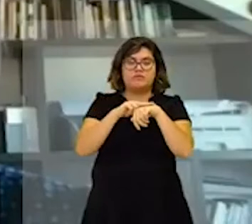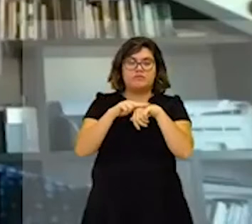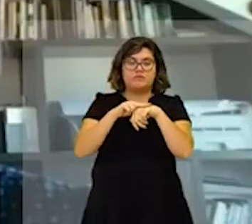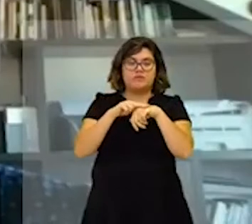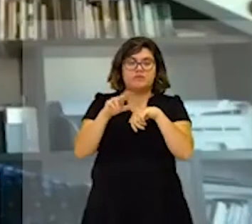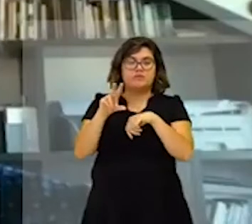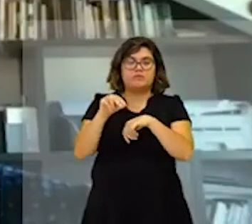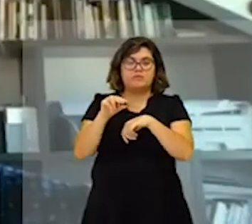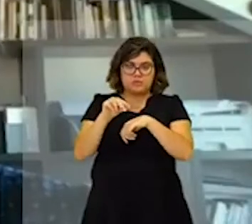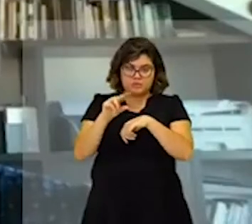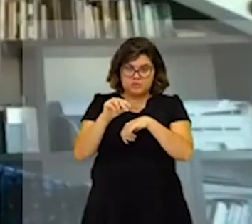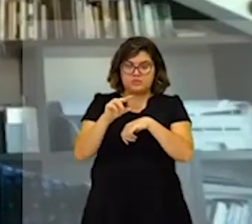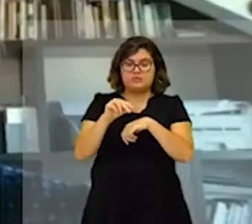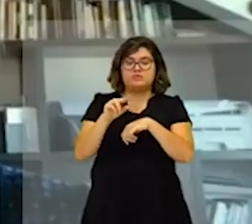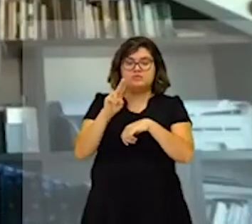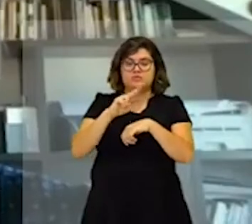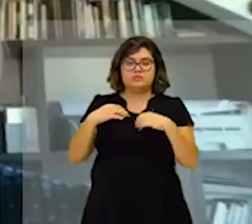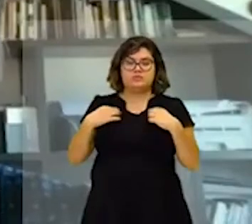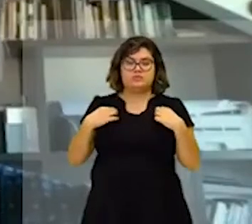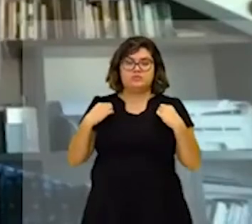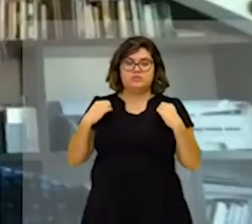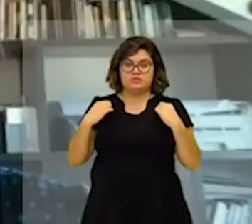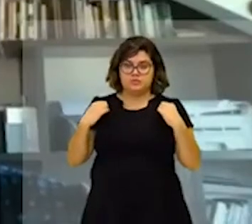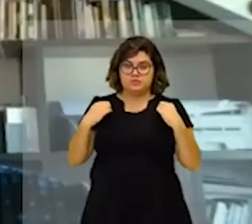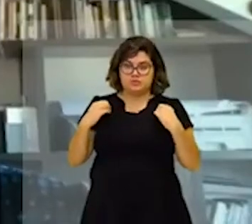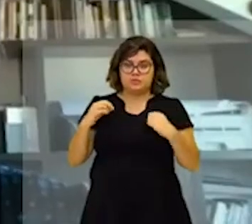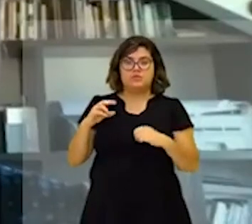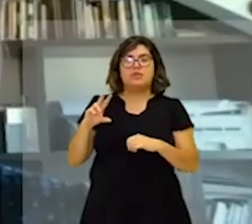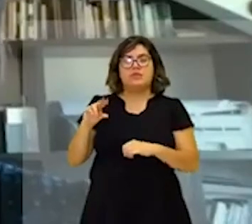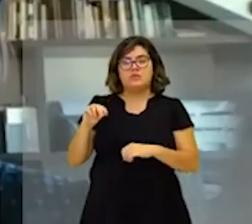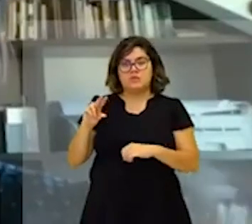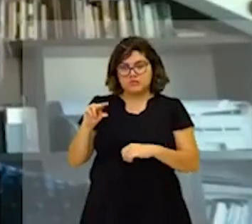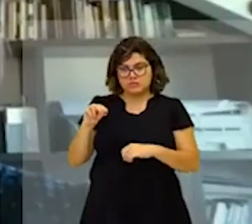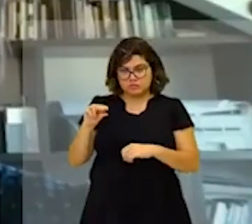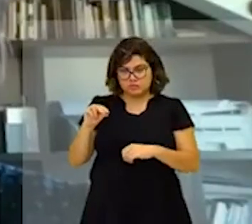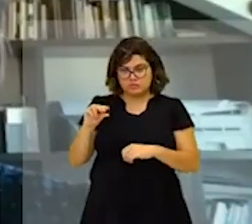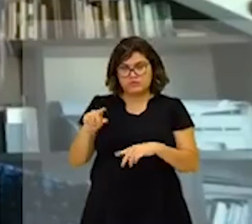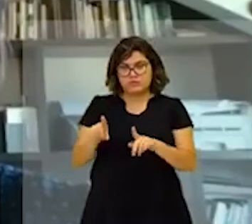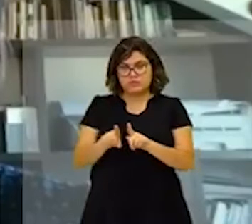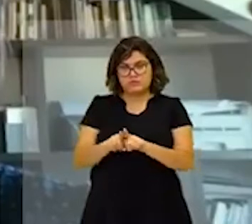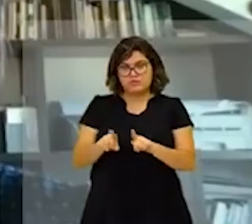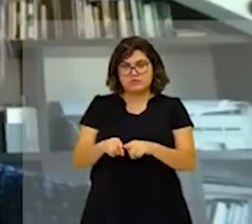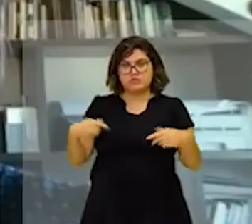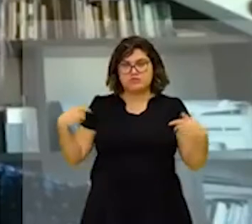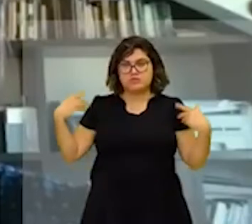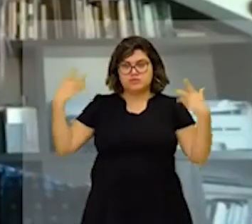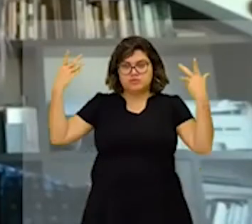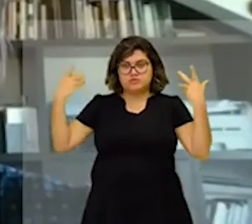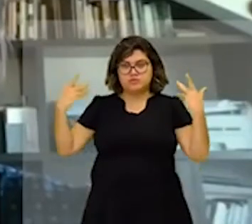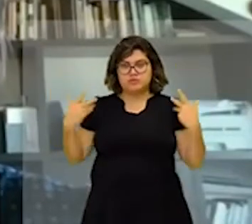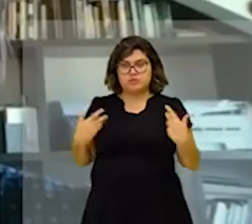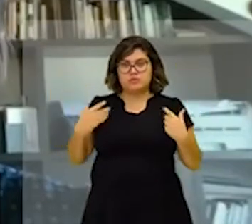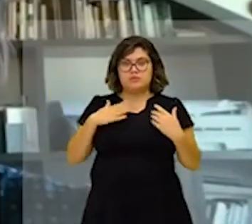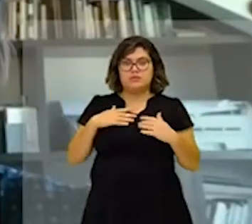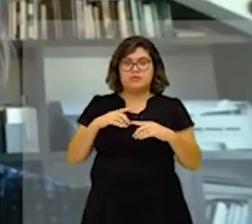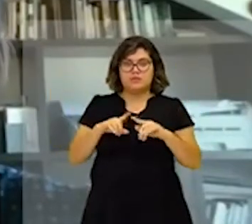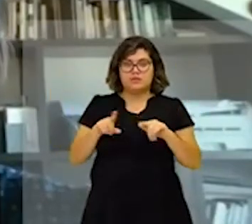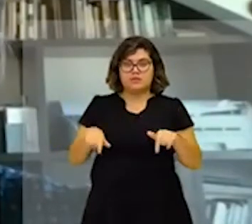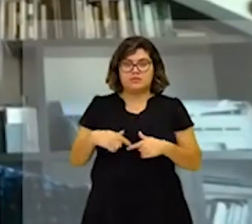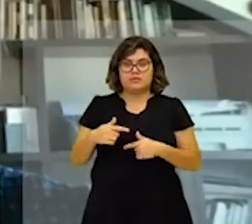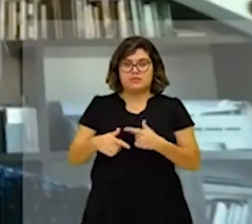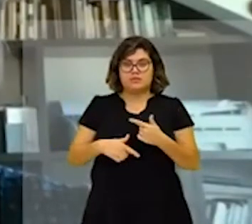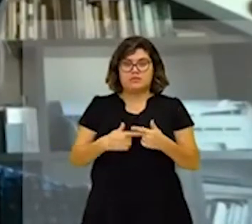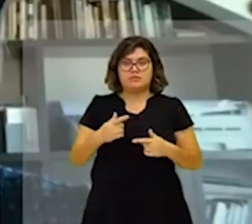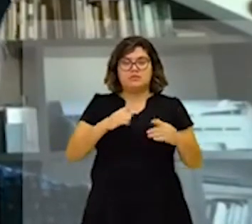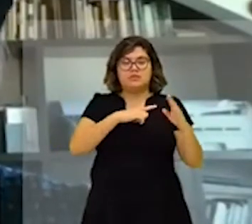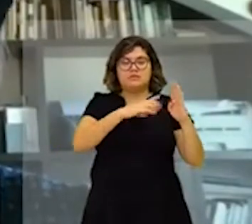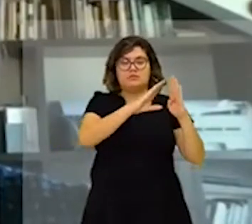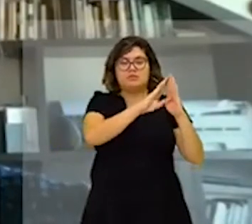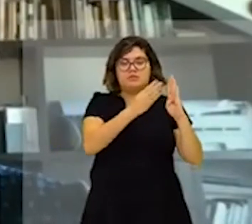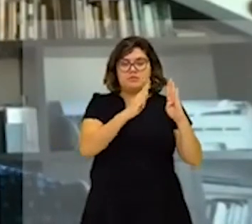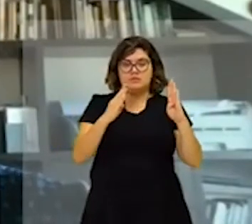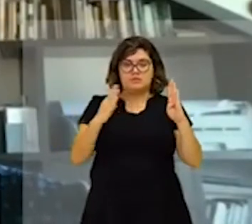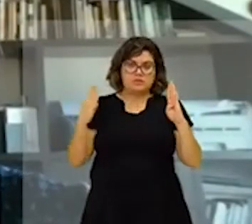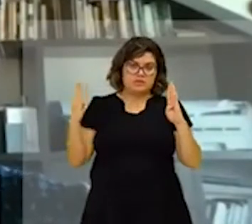um vestido de roupa azulada também e de fundo de escritório um pouco de uma biblioteca e uma parede